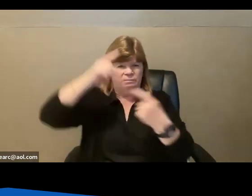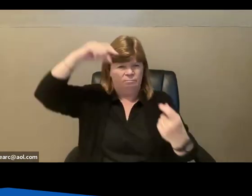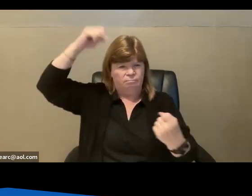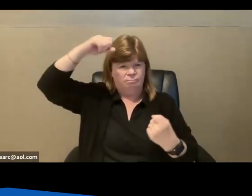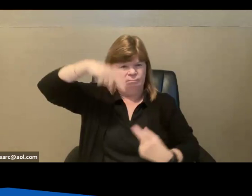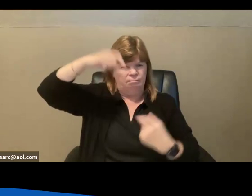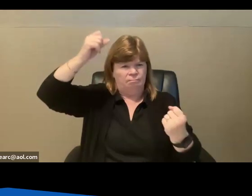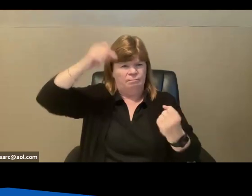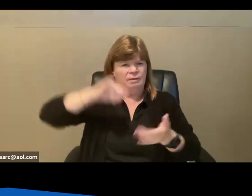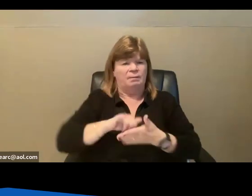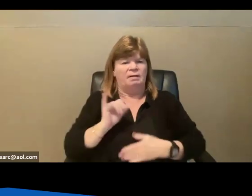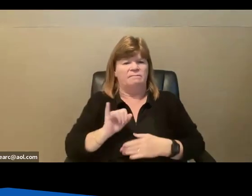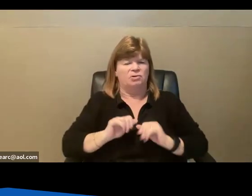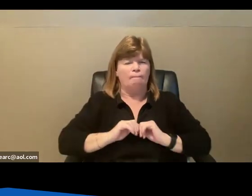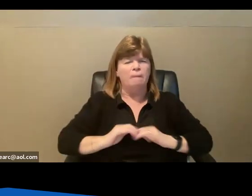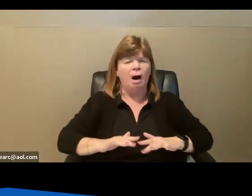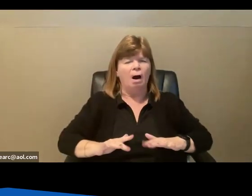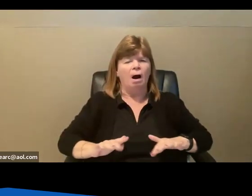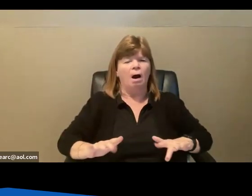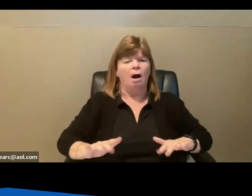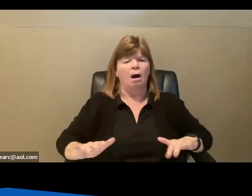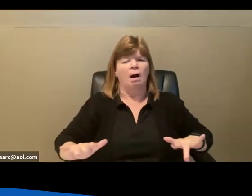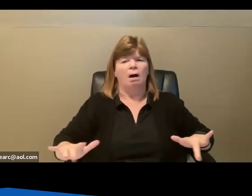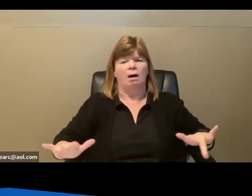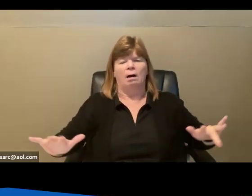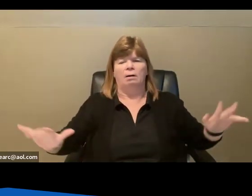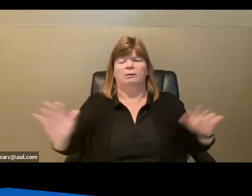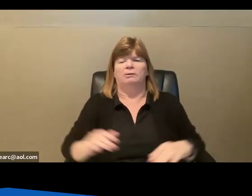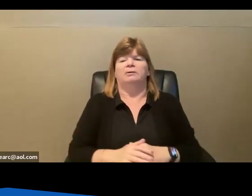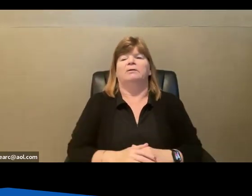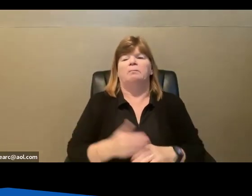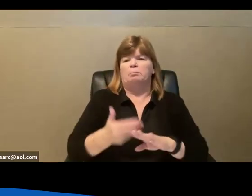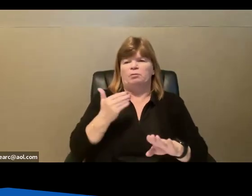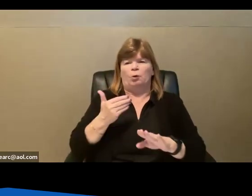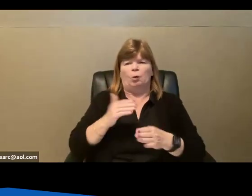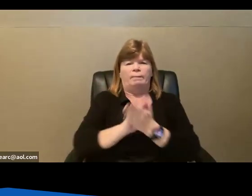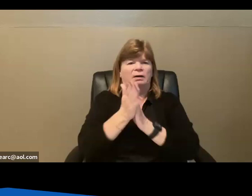esa infección se le permite realmente afianzarse y multiplicarse antes de que se pueda desarrollar resistencia.